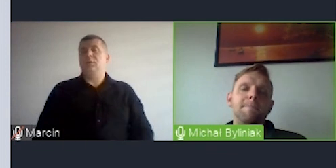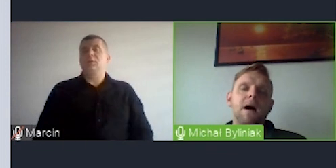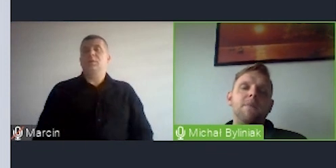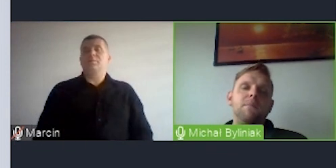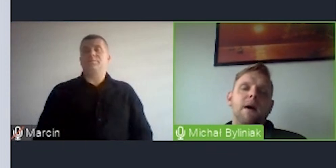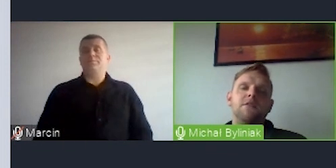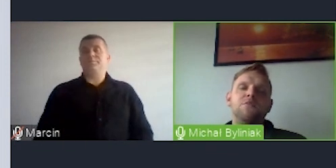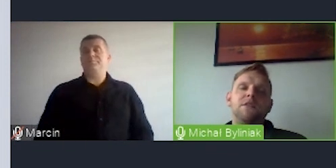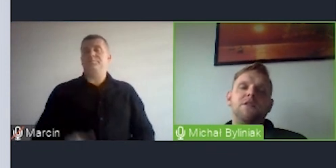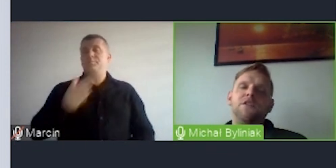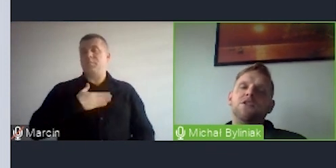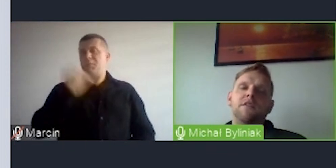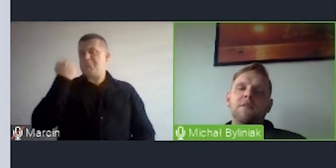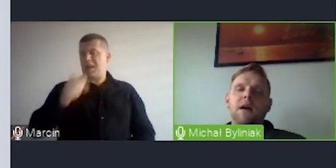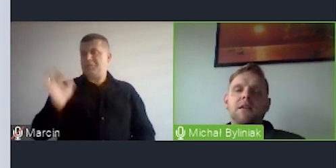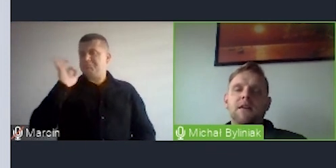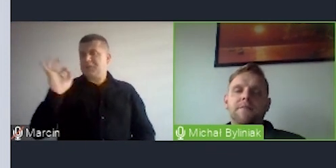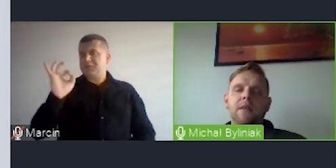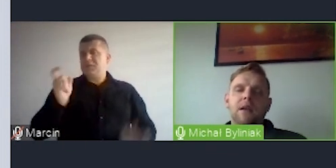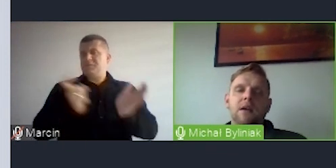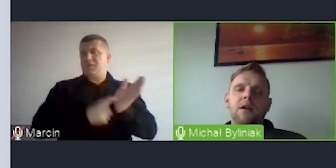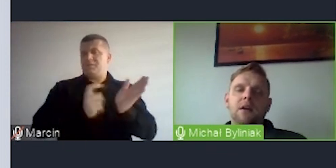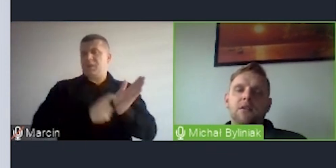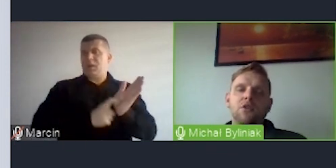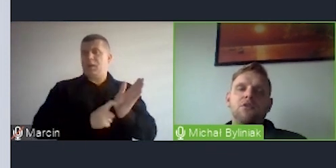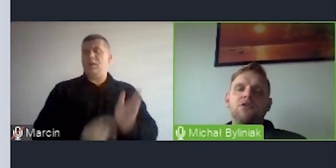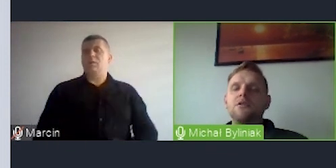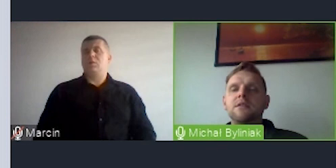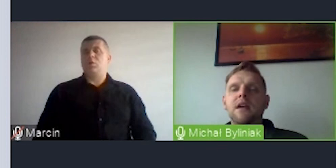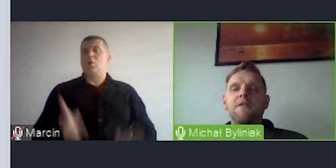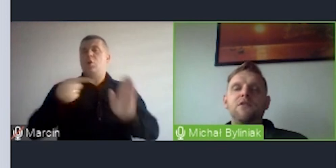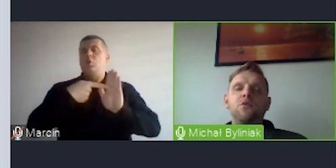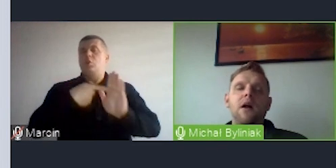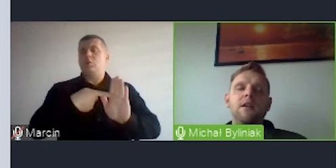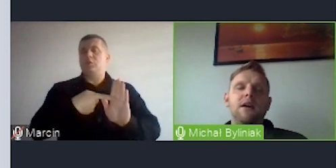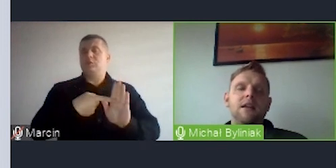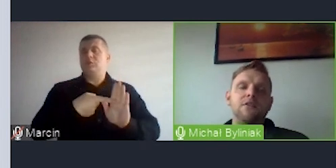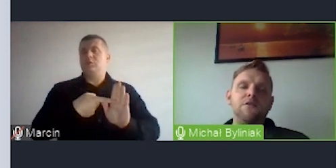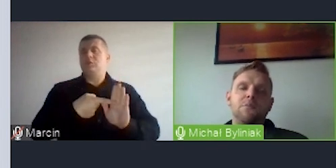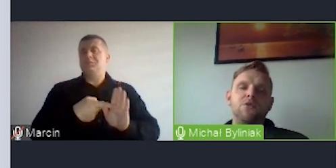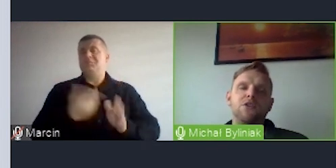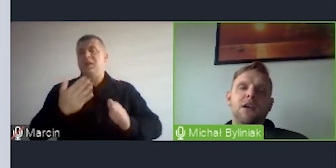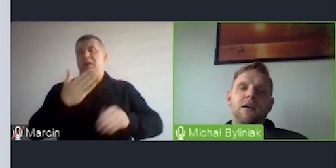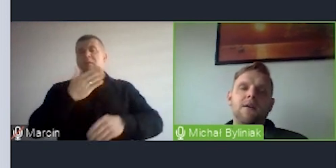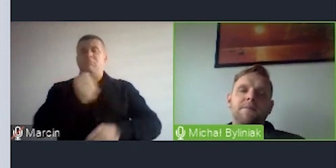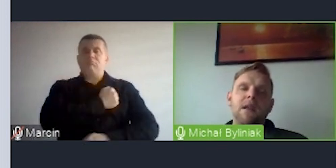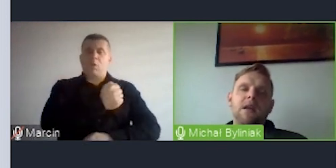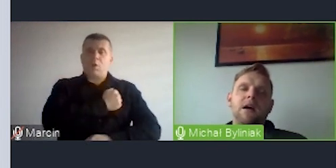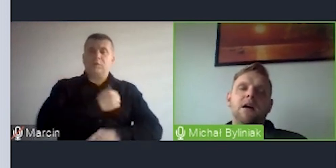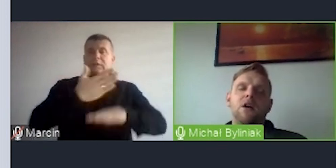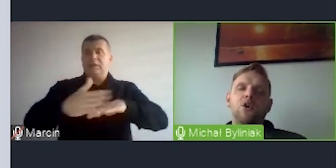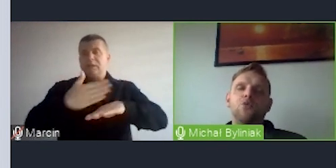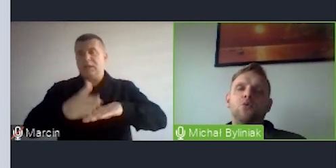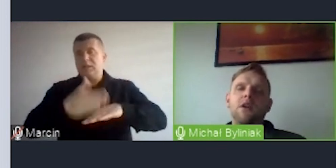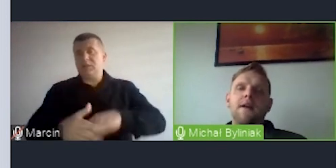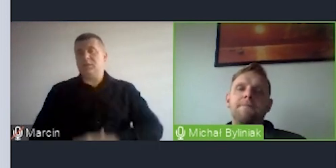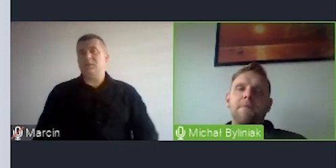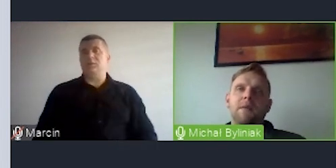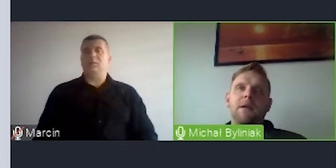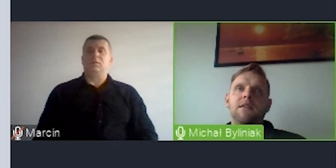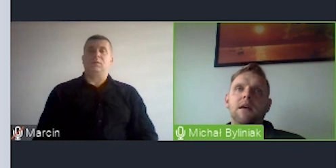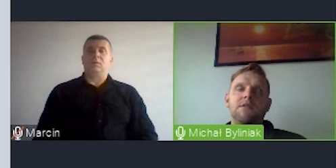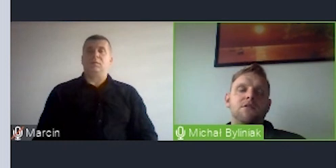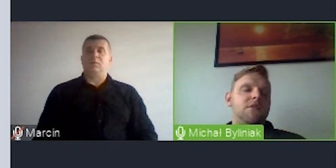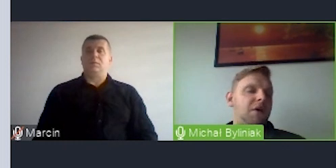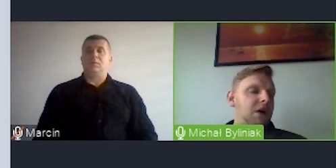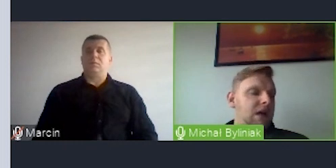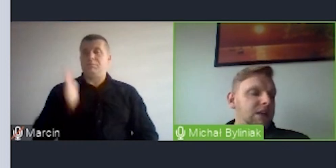Mamy bardzo specyficzne wymagania dotyczące ewentualnych kredytów czy pożyczek, które będę stosował.